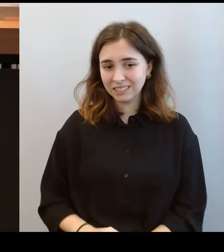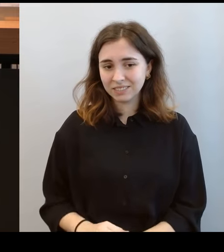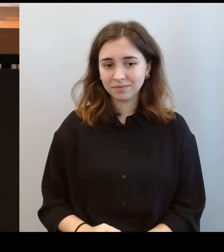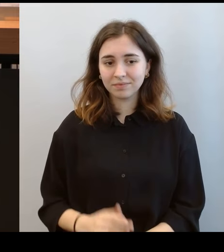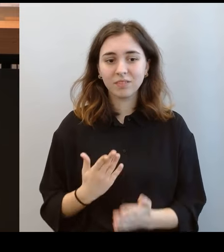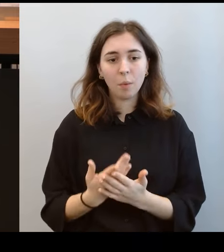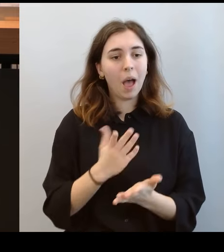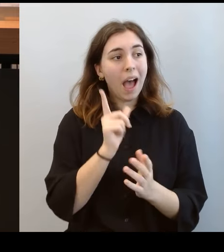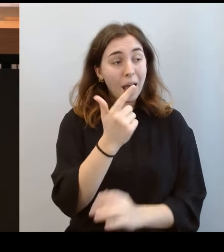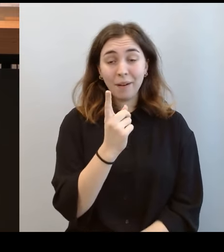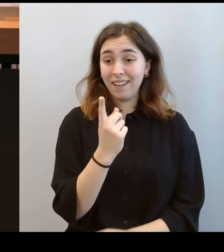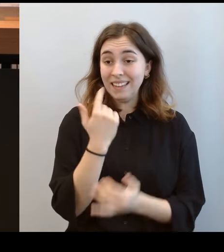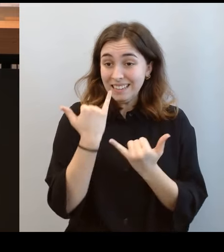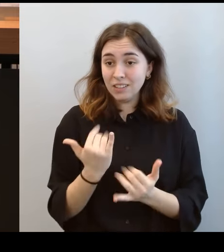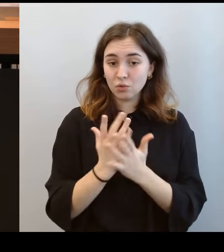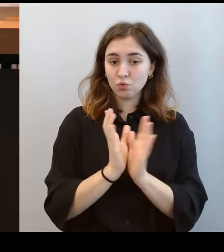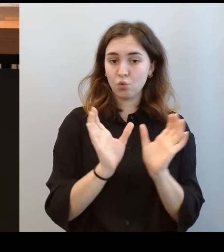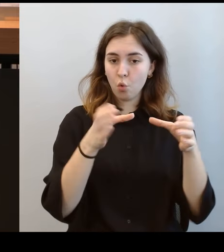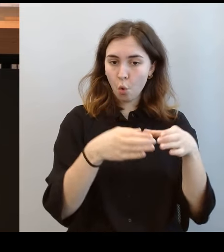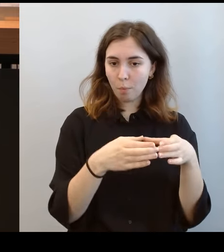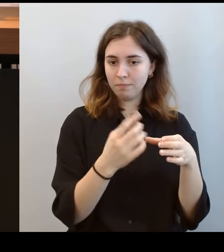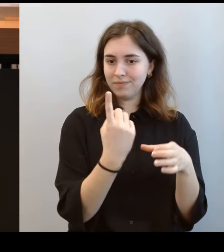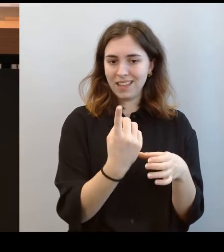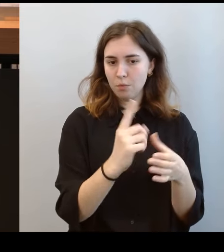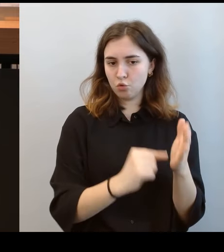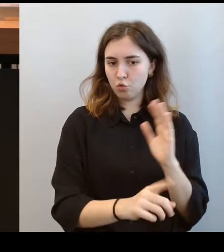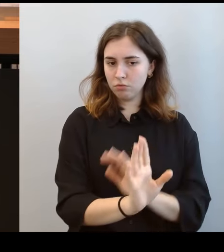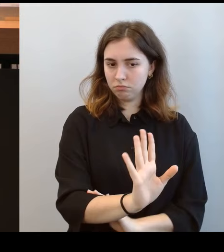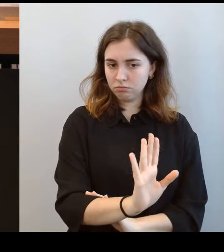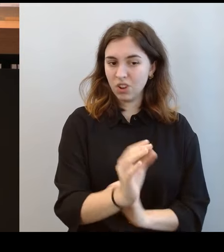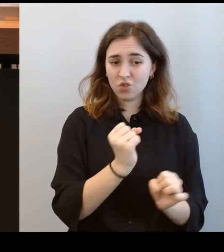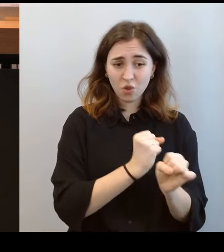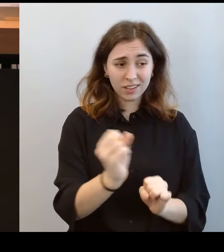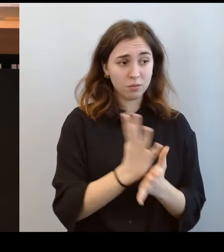können, dass sie ihren Aufenthaltstitel nicht verlängert wurde rechtzeitig.